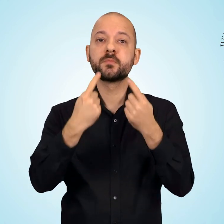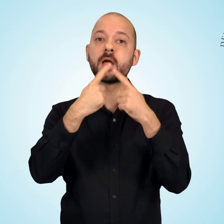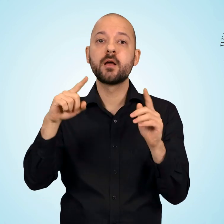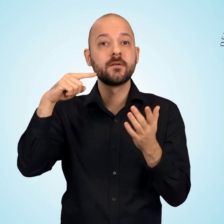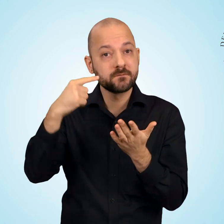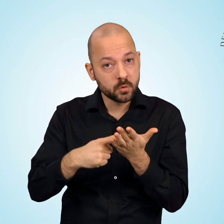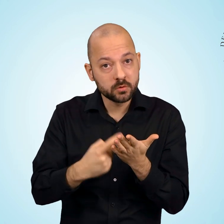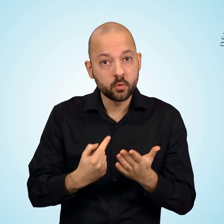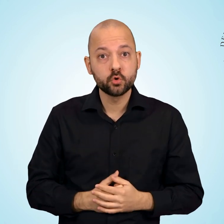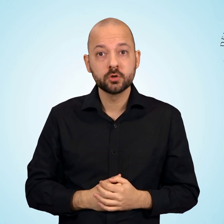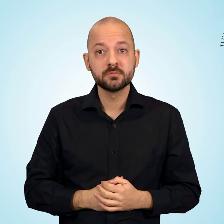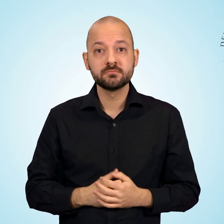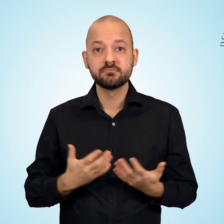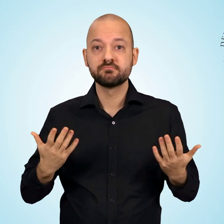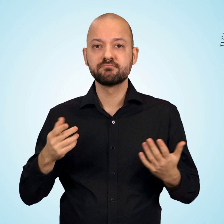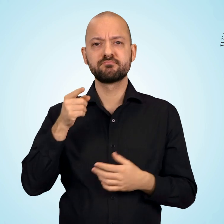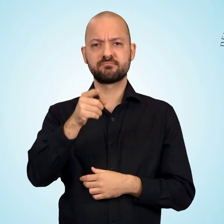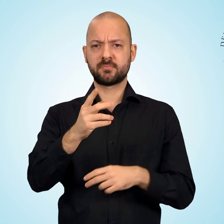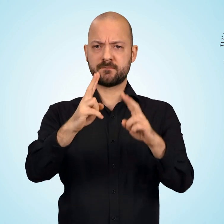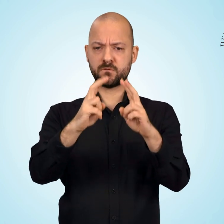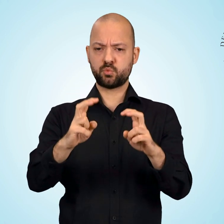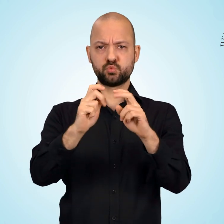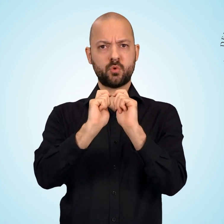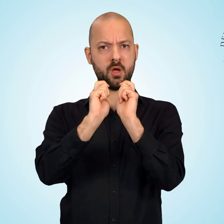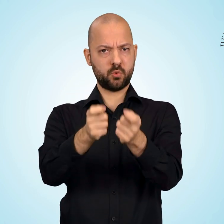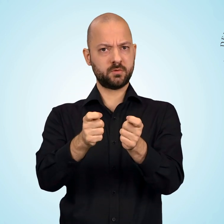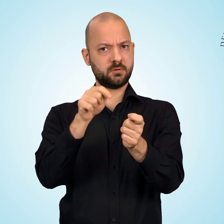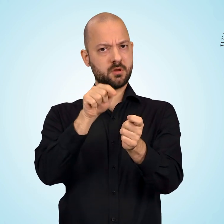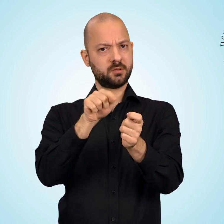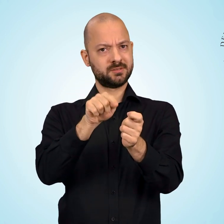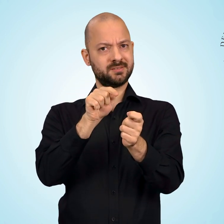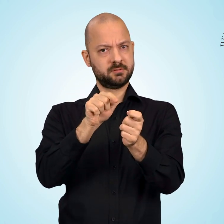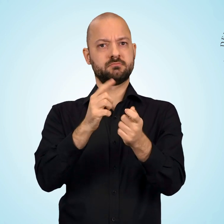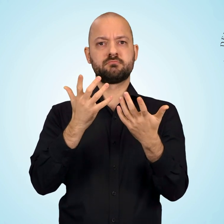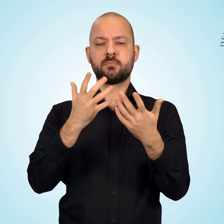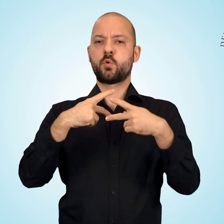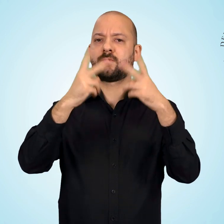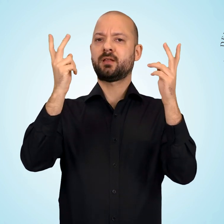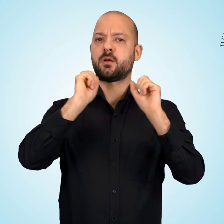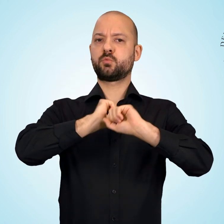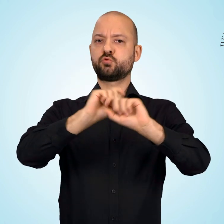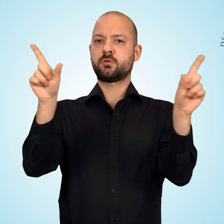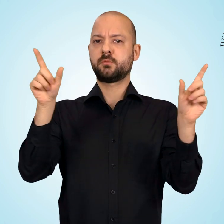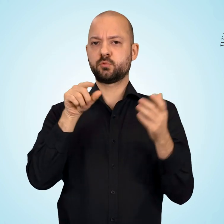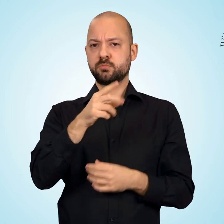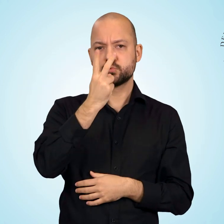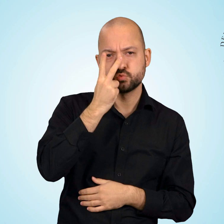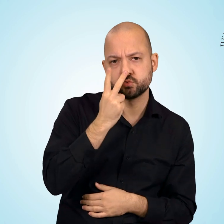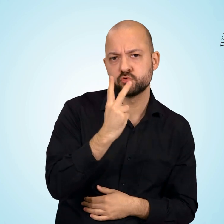Die öffentlichen Ausschreibung eines Forschungsauftrags zur Untersuchung